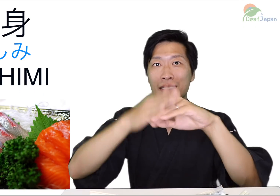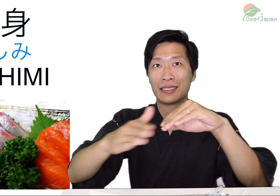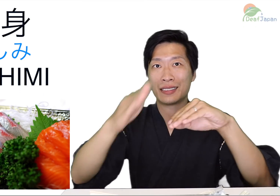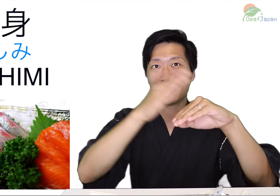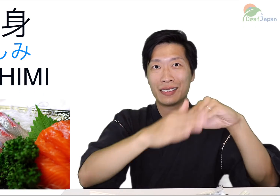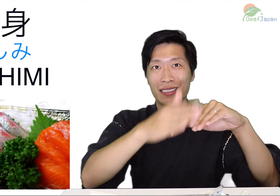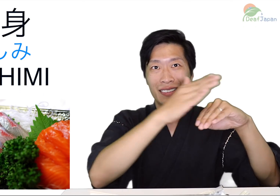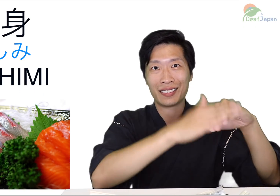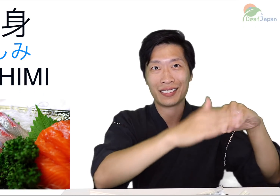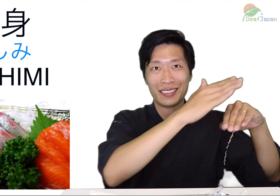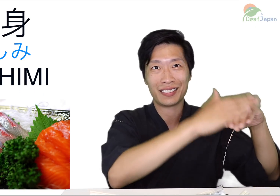Sashimi,